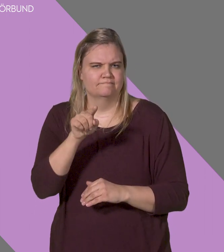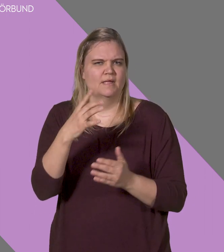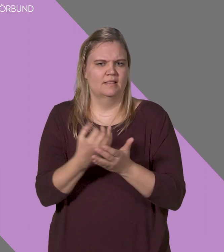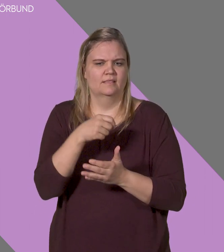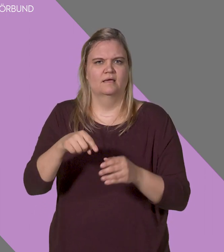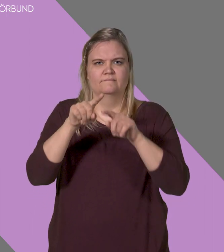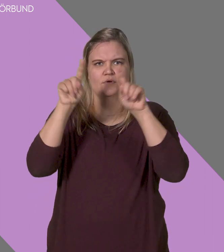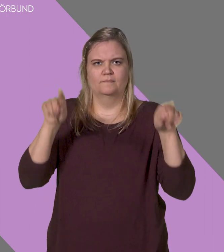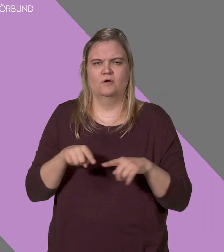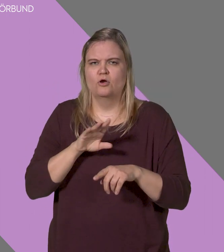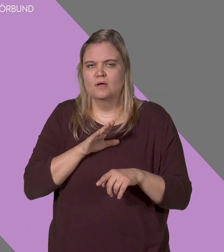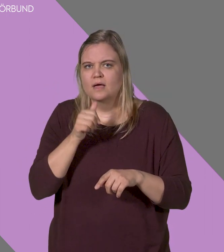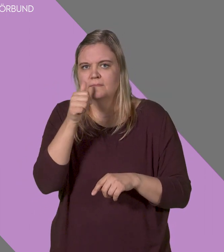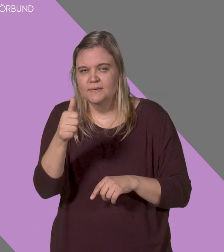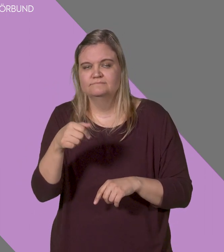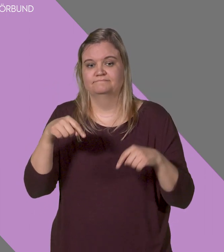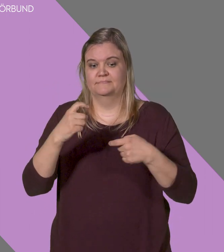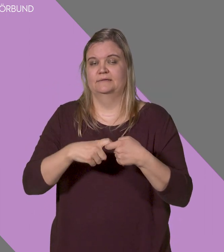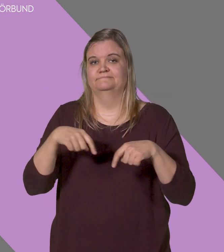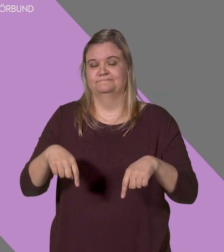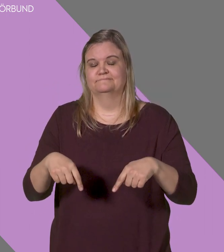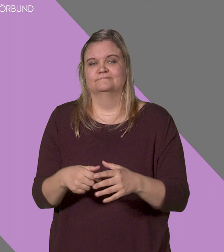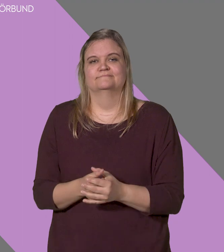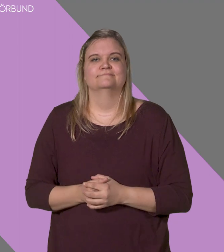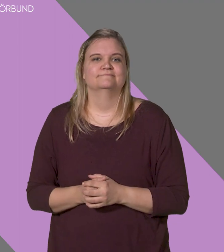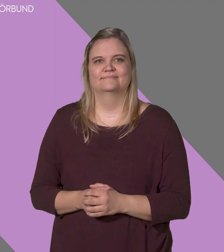Du hittar anmälningsformuläret bakom länken nedan.